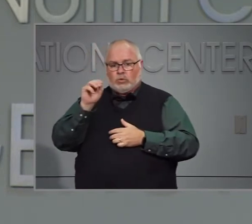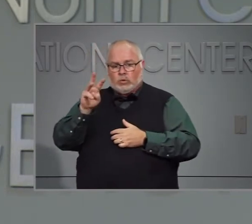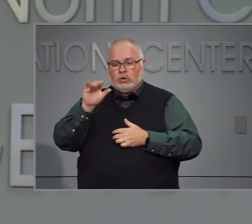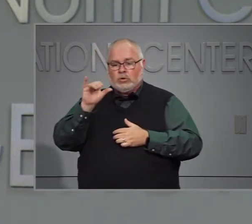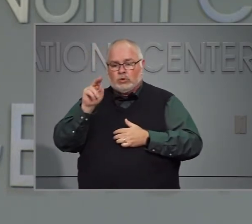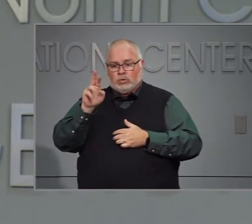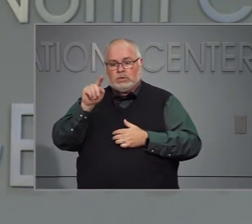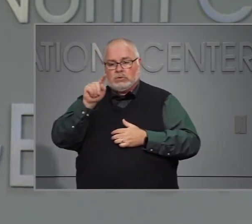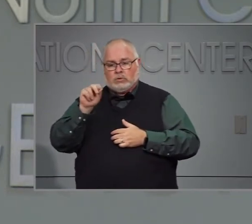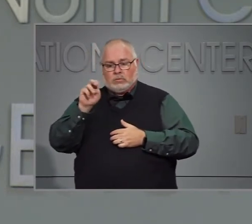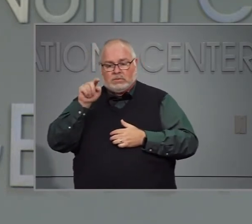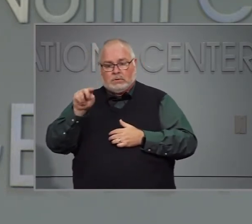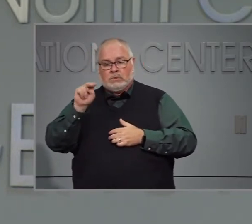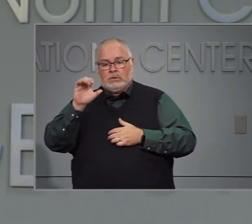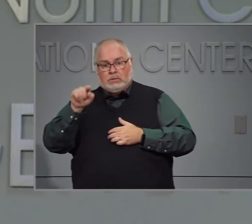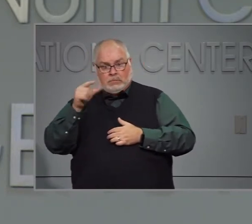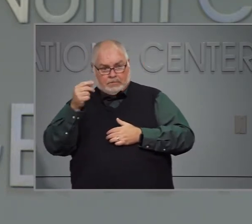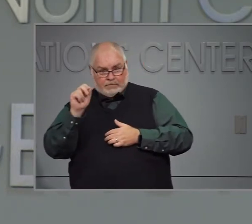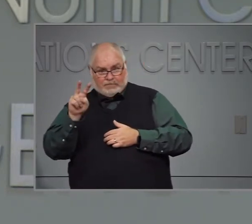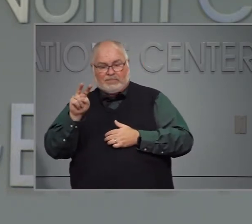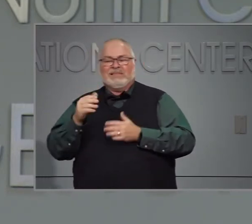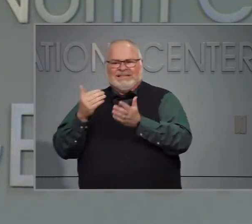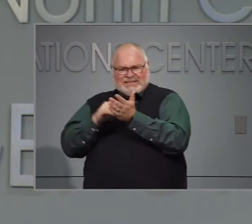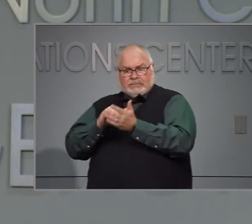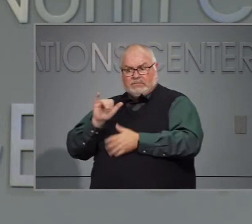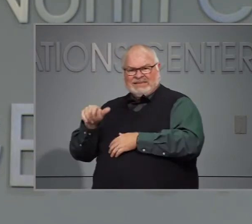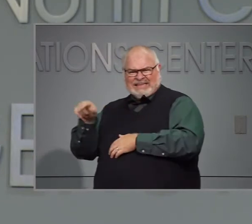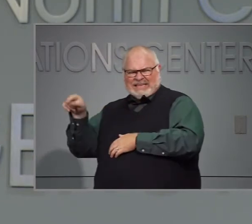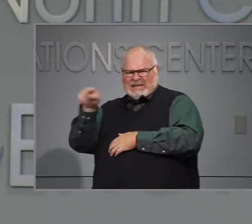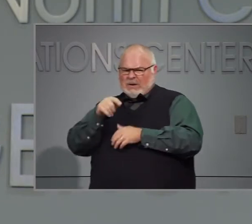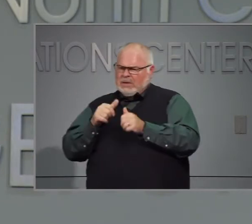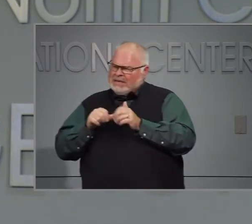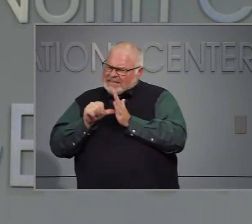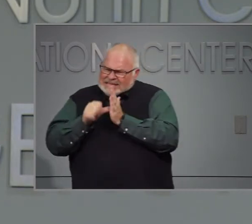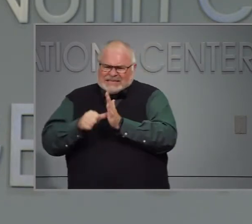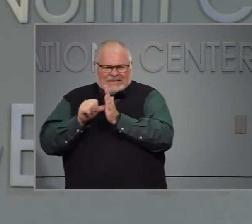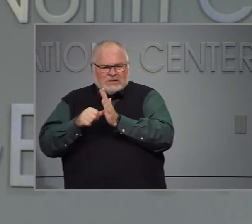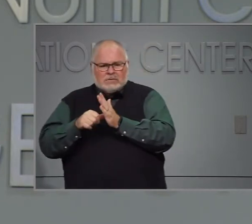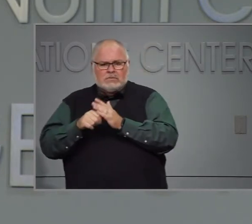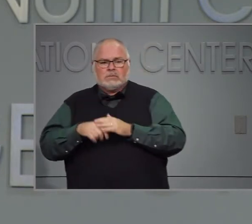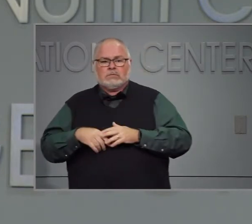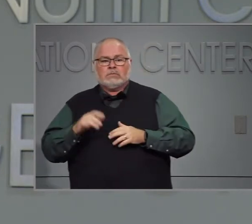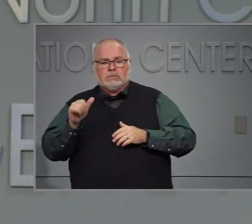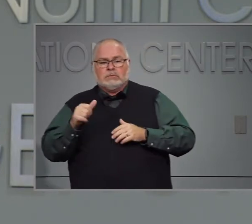punto en ese punto co para determinar si está en zona de evacuación, los albergues con